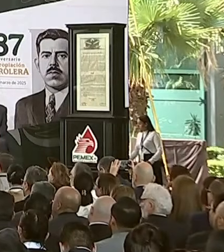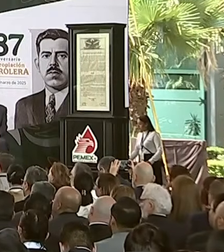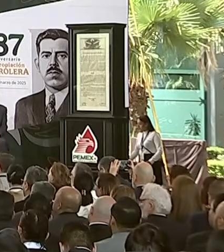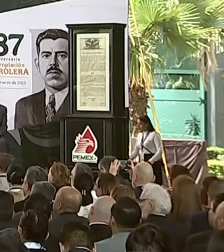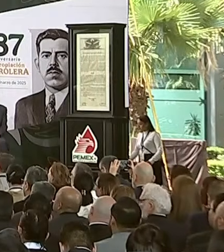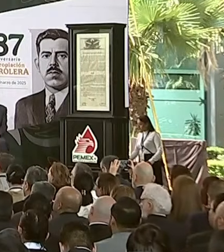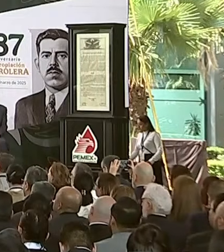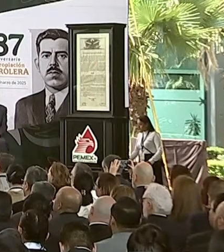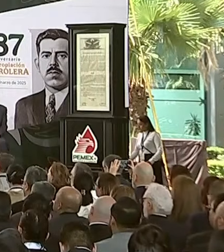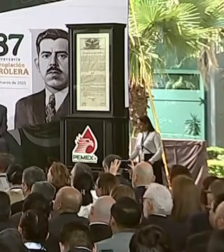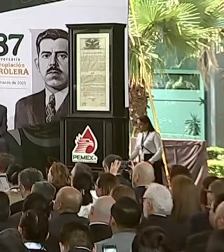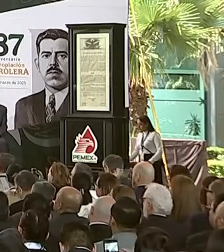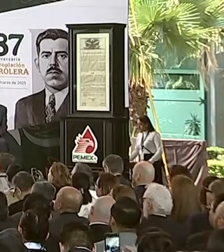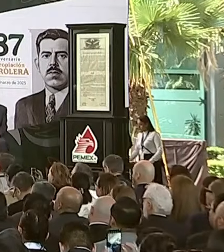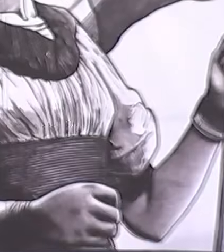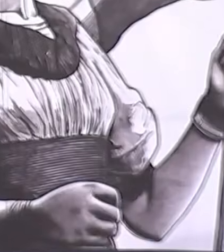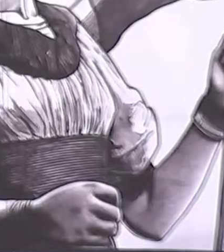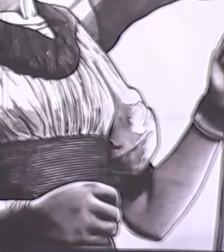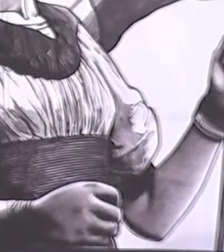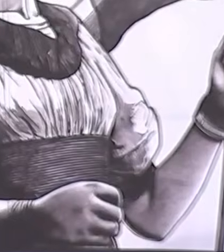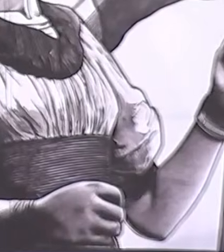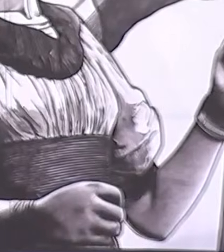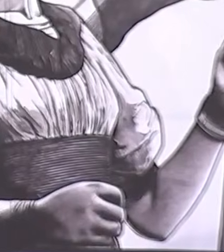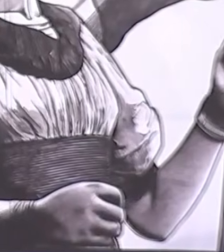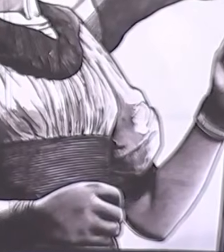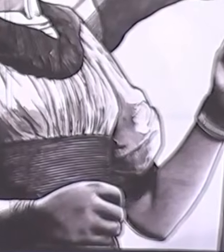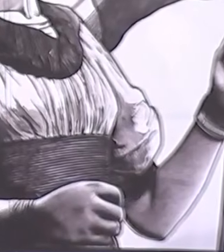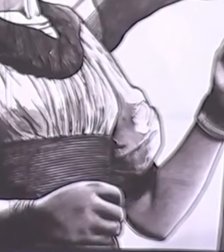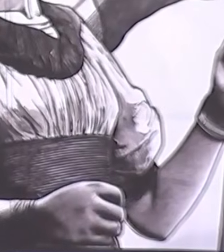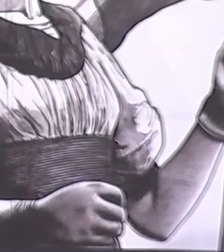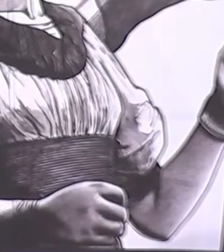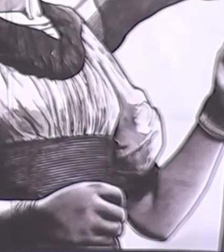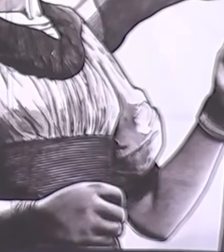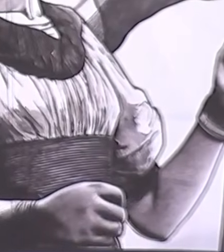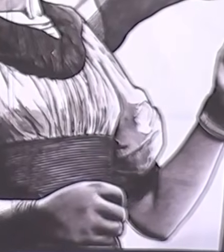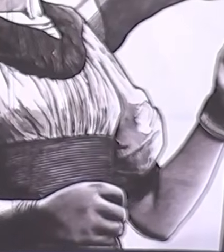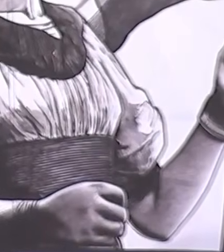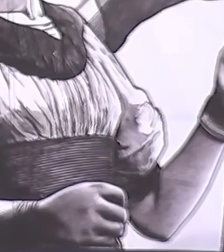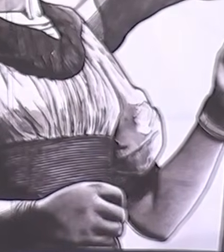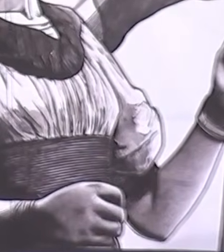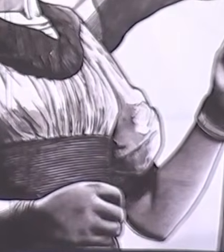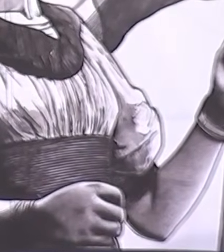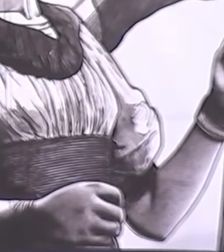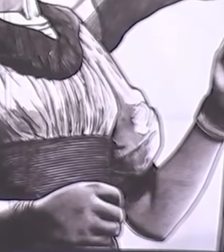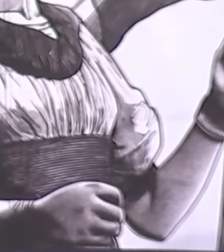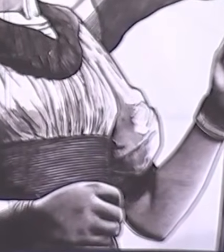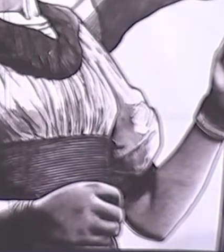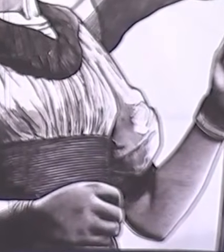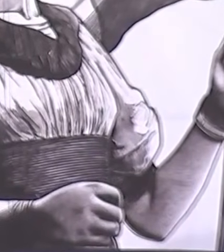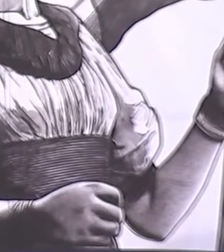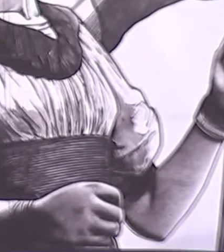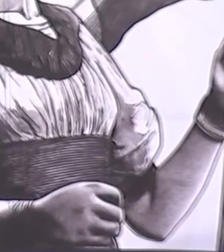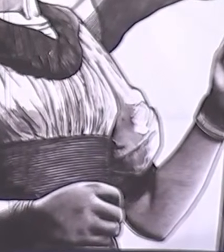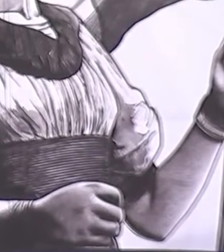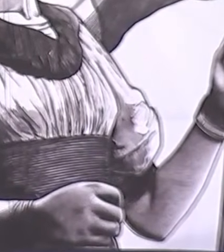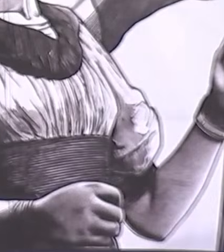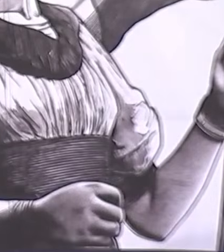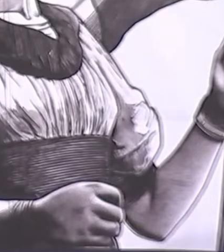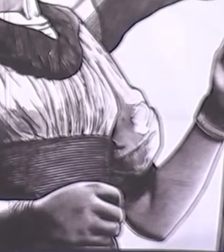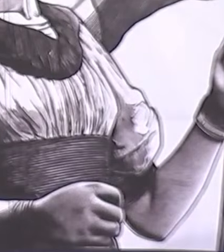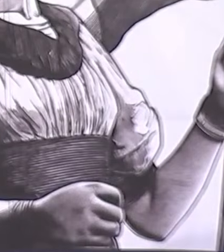doctora Claudia shardo presidenta de los Estados Unidos Mexicanos honorables miembros del presidium